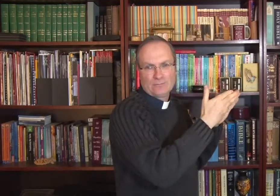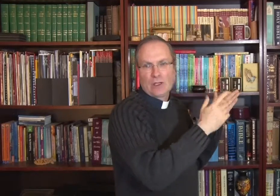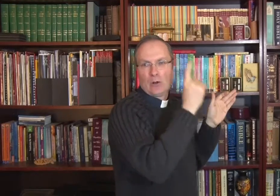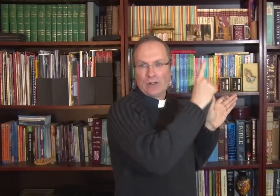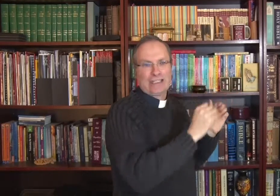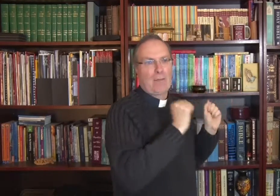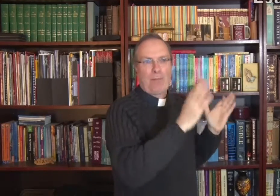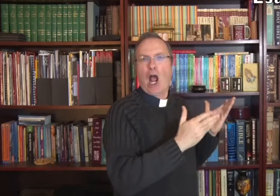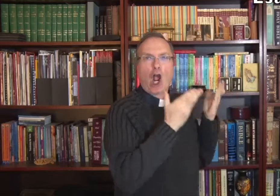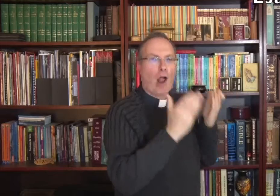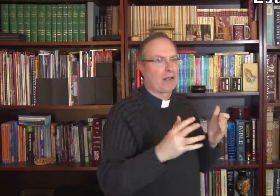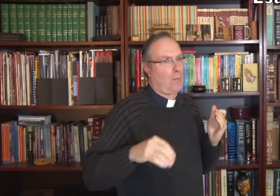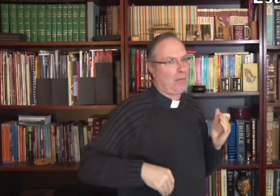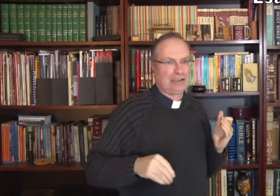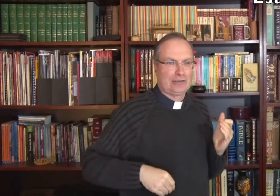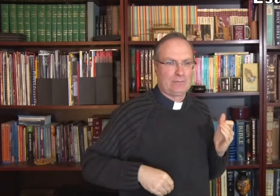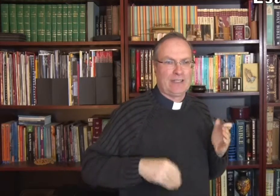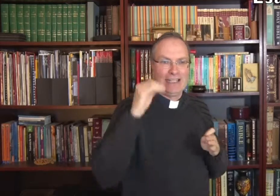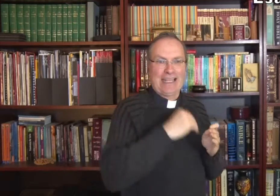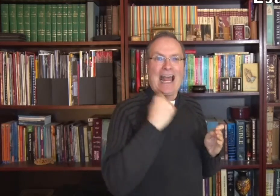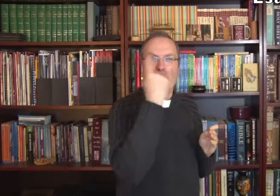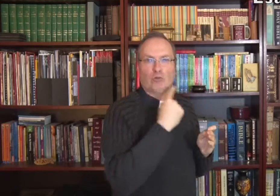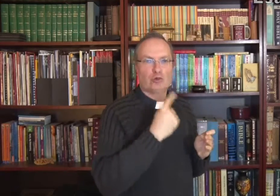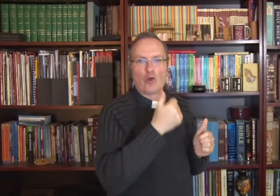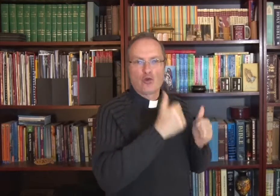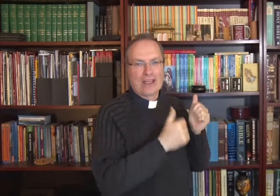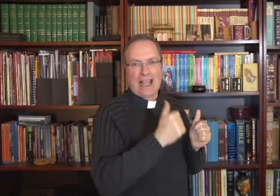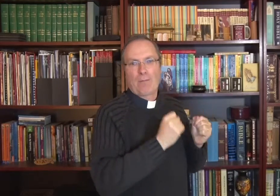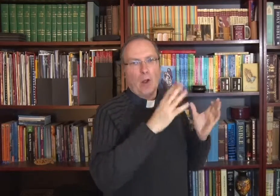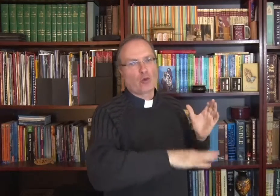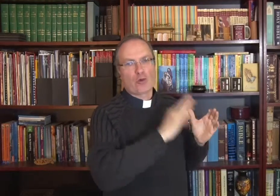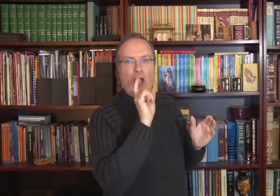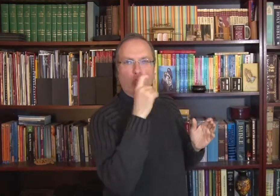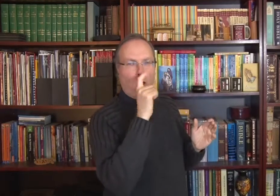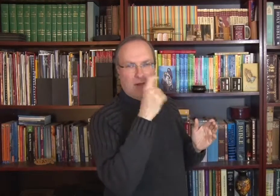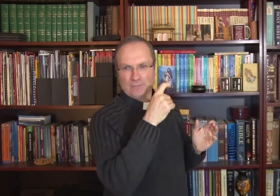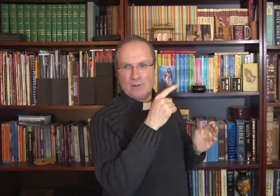lui qui n’a pas commis de péché et dans la bouche duquel on n’a pas trouvé de tromperie,